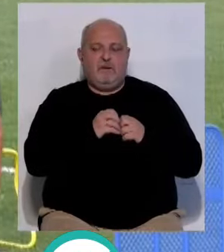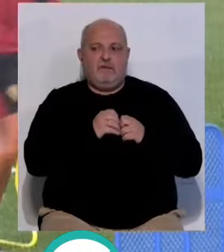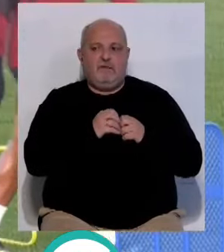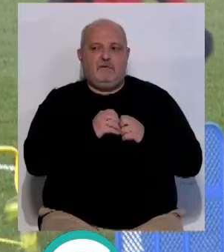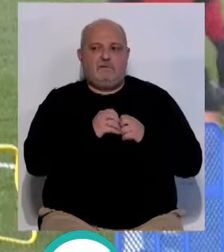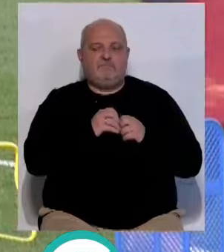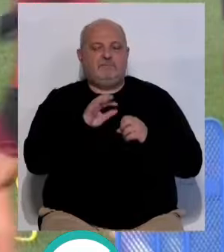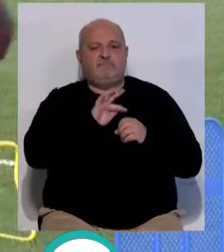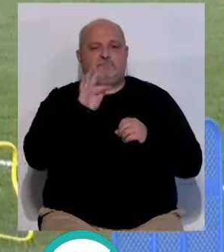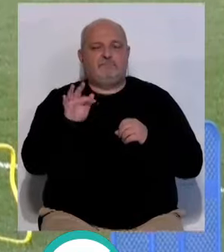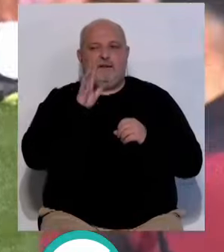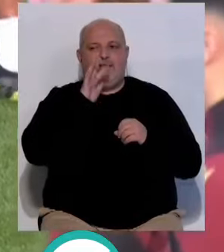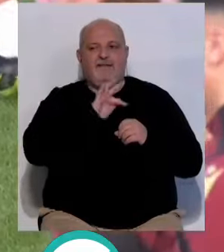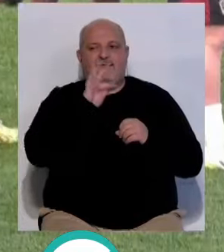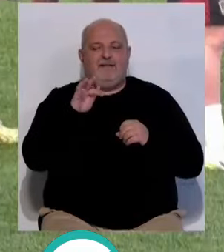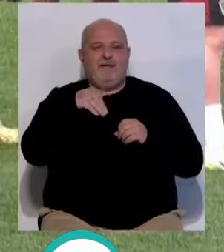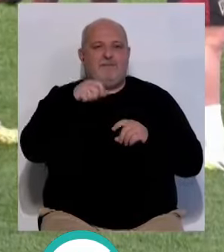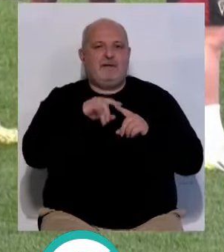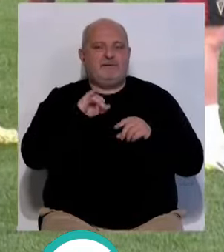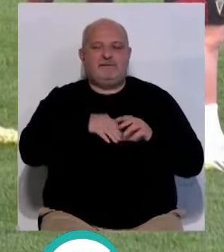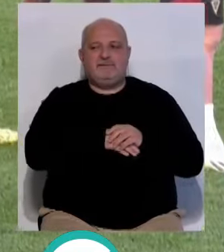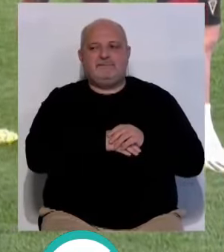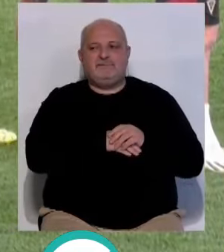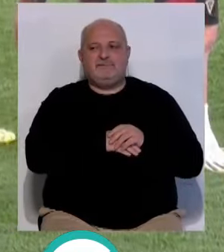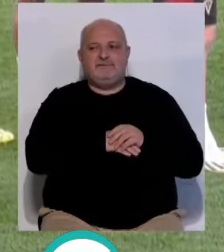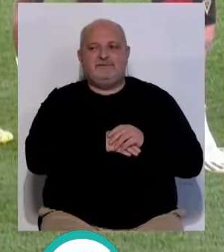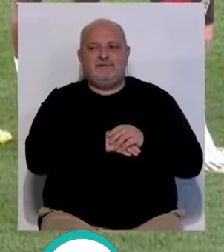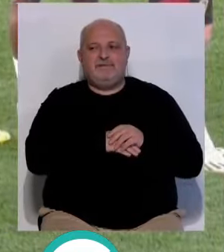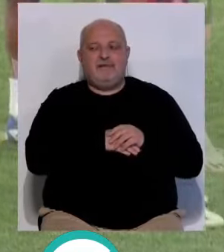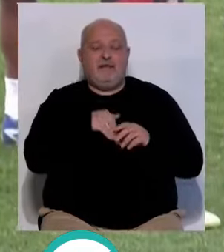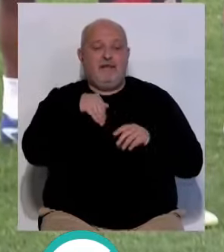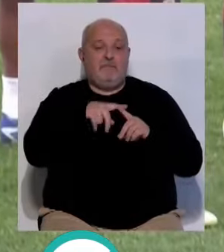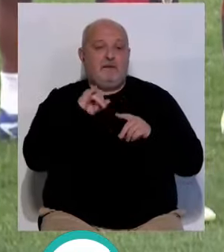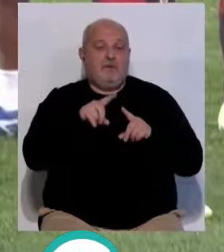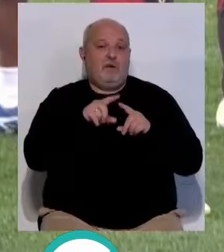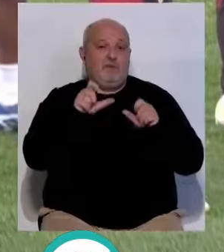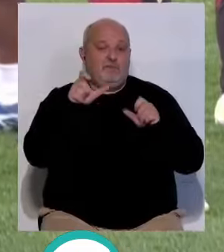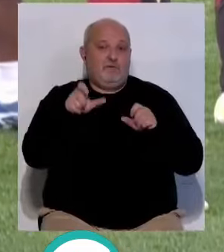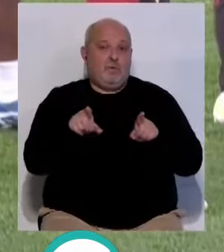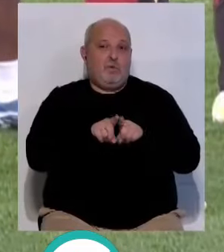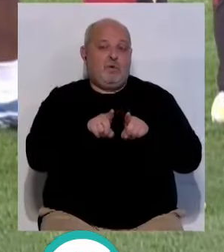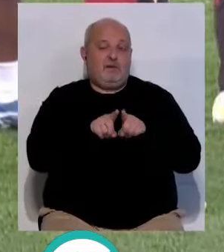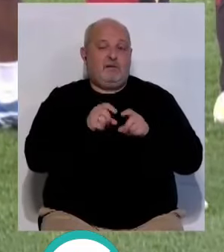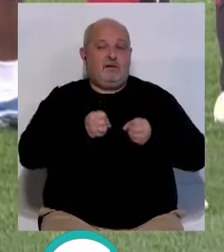con el siguiente Maxi Gómez el delantero uruguayo Sin lugar a dudas como comentaba anteriormente